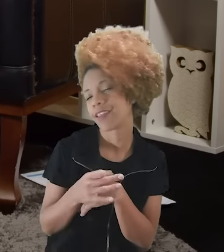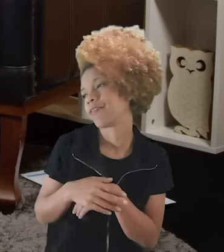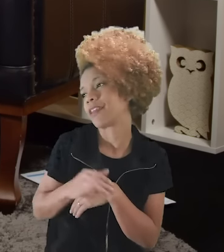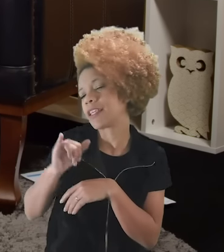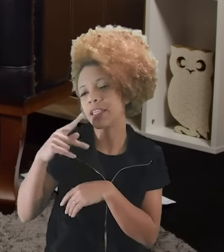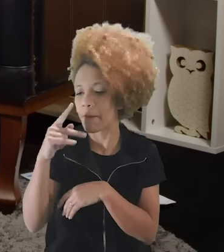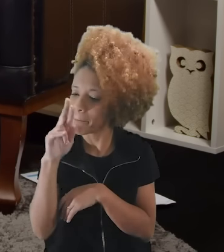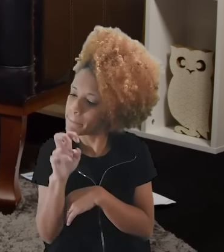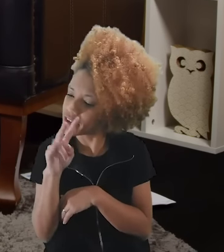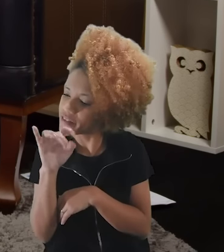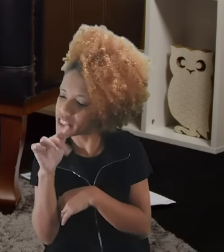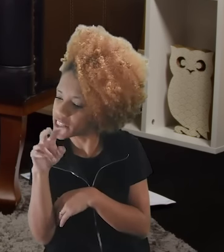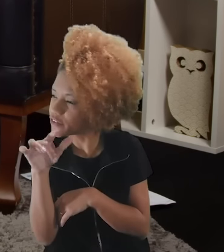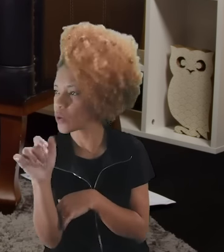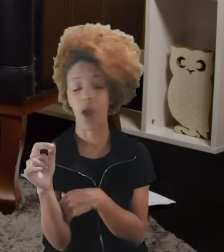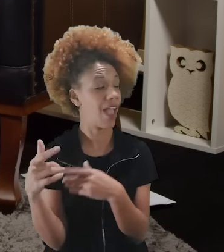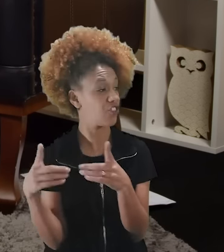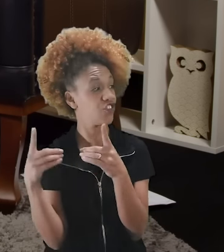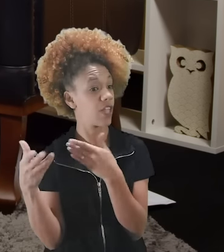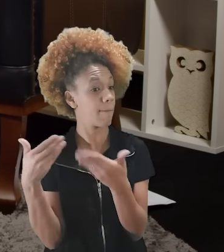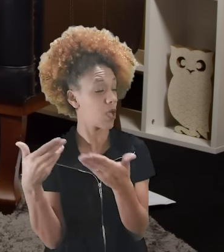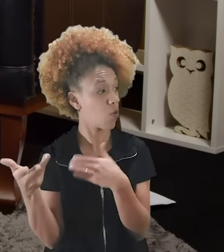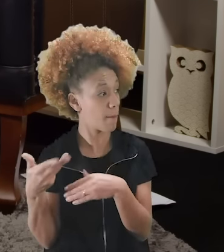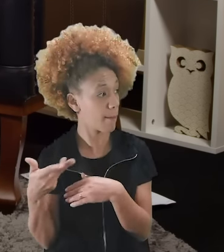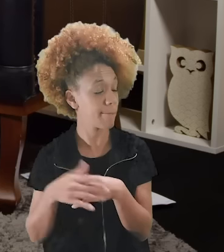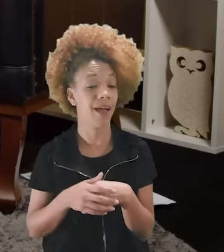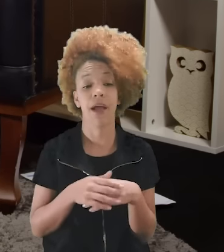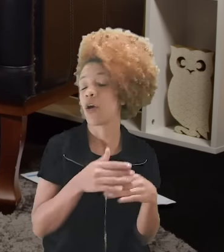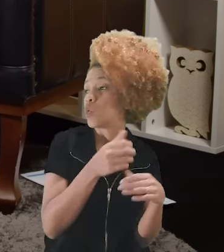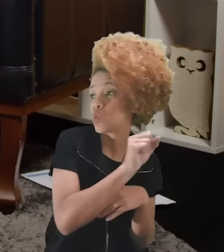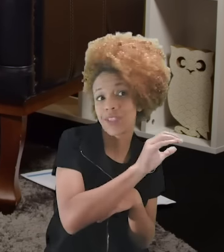imprevisível porque muito mais dinâmico né isso e futebol É um cenário só é o campo agora nos games